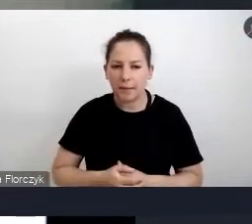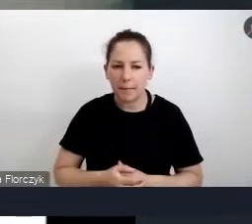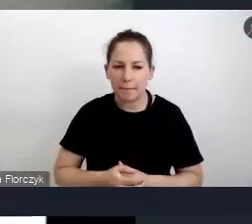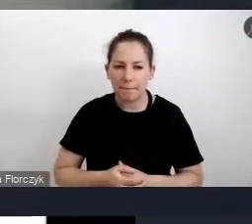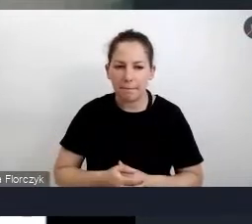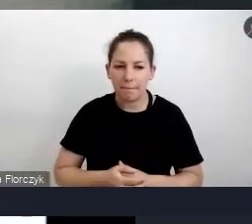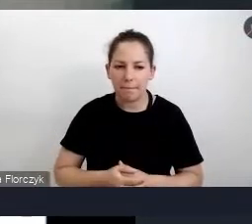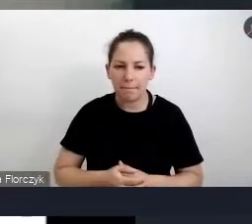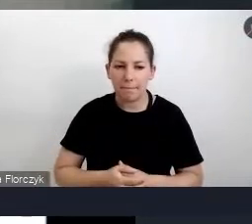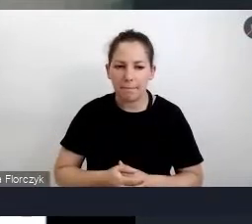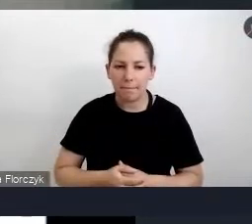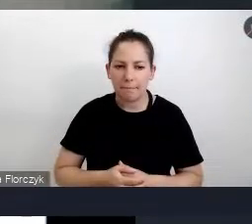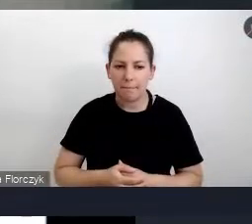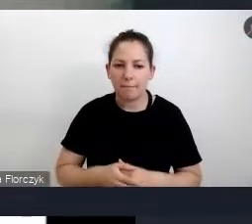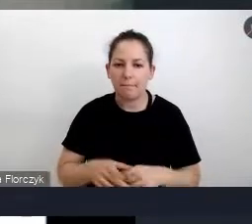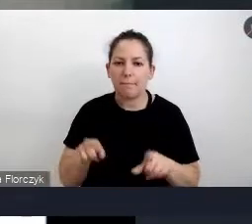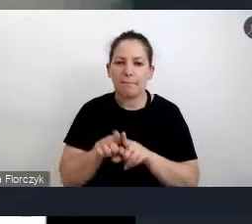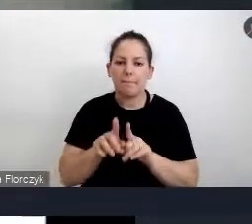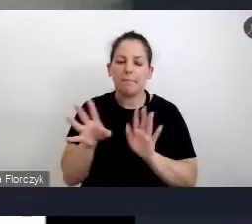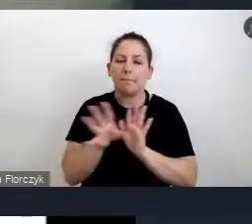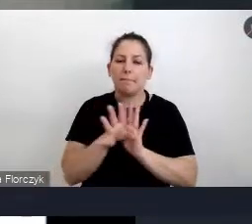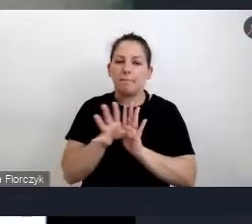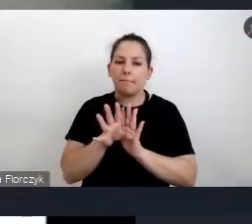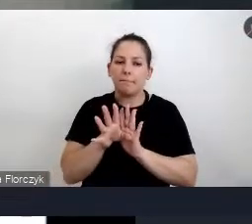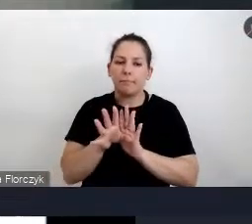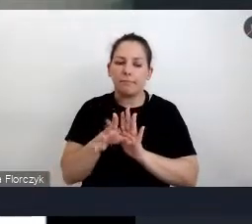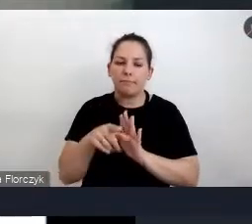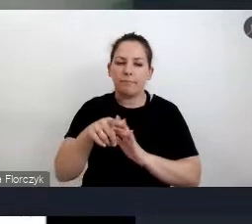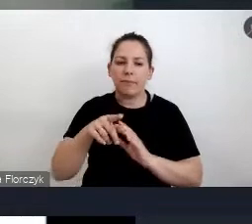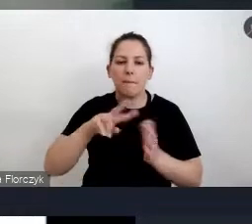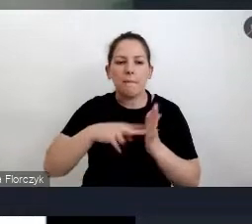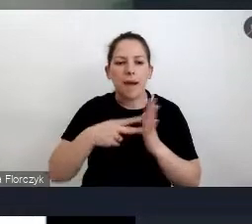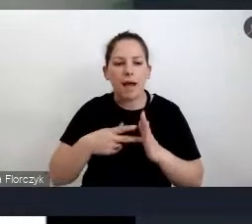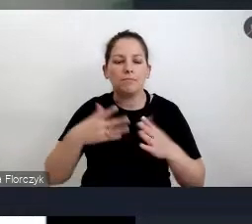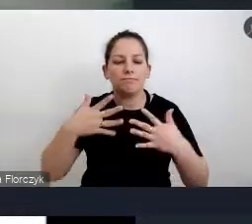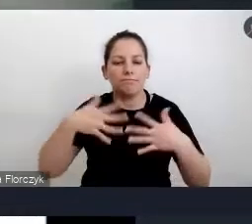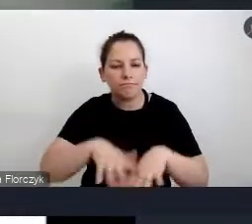oraz 19 zintegrowanych planów działania koncentrujących się na Celach.